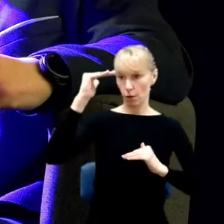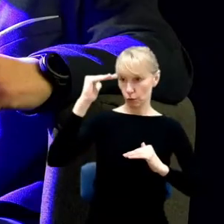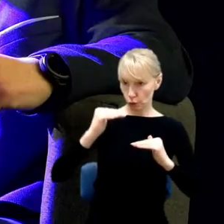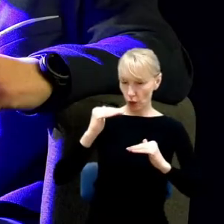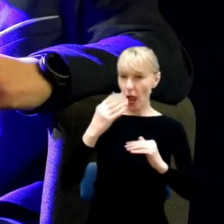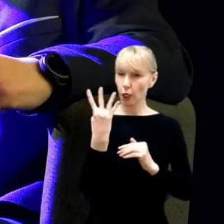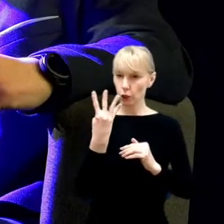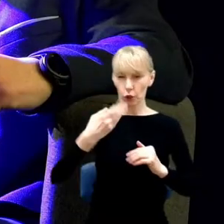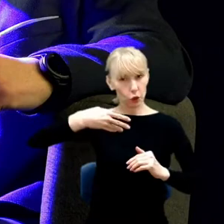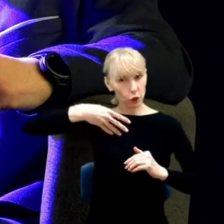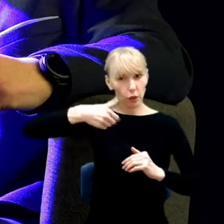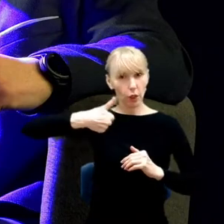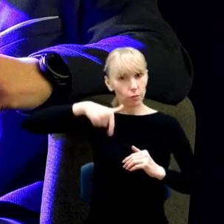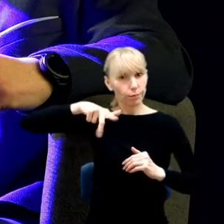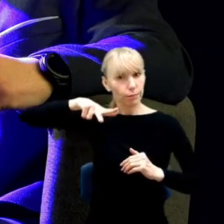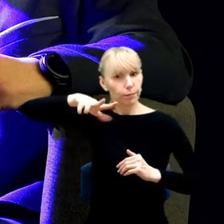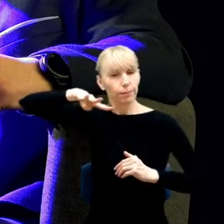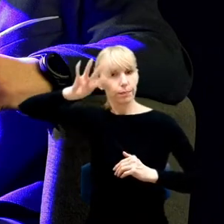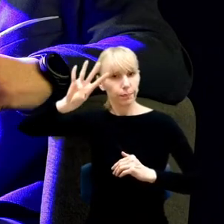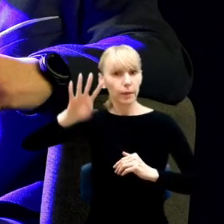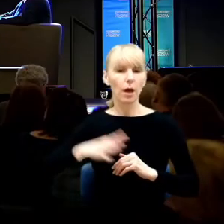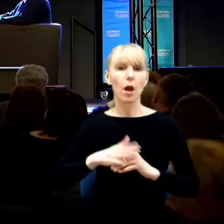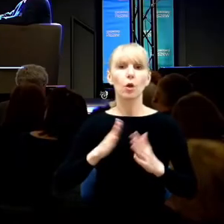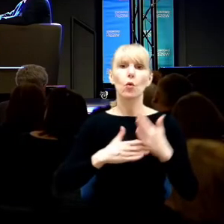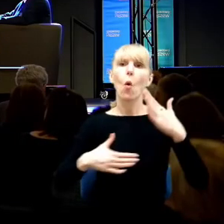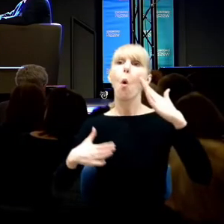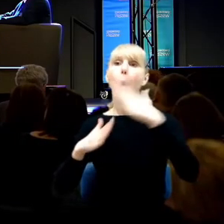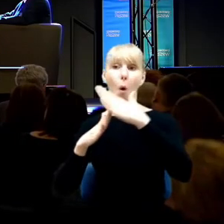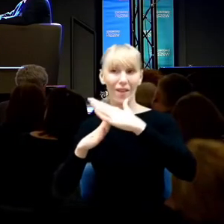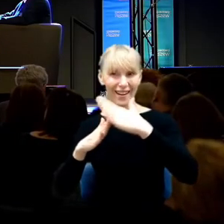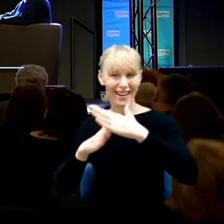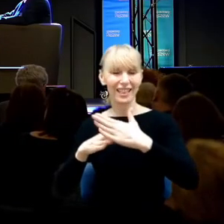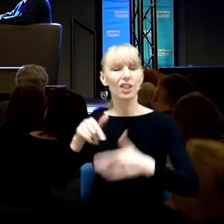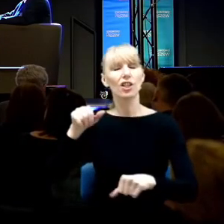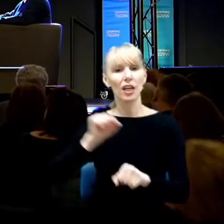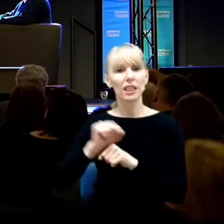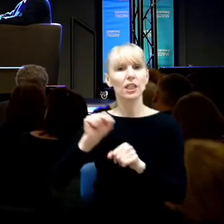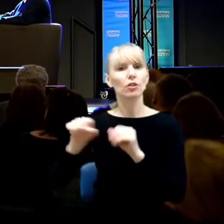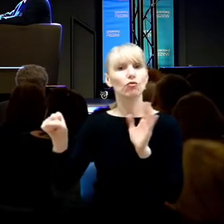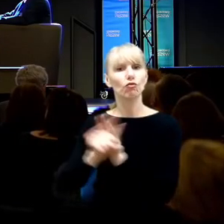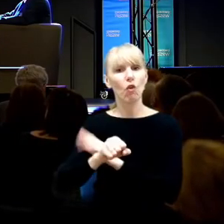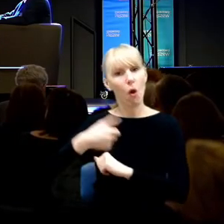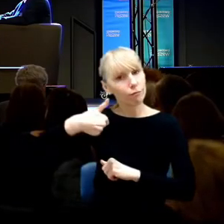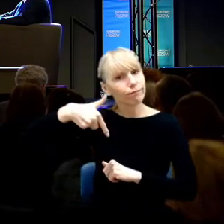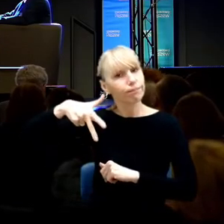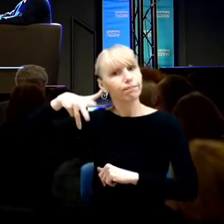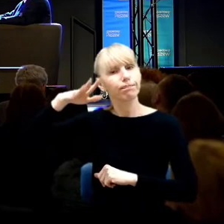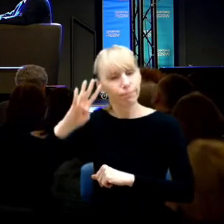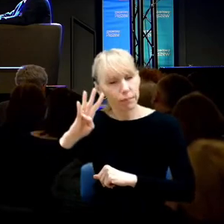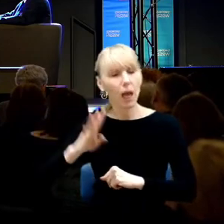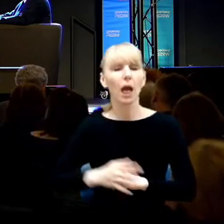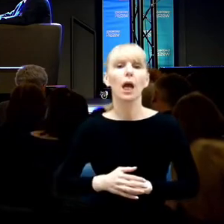bo miejscowy plan ogranicza tą zabudowę właśnie do takich budynków. Dedykowany teren pod usługi,